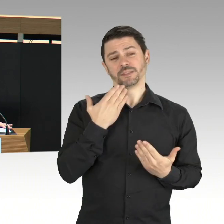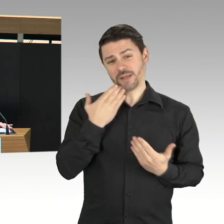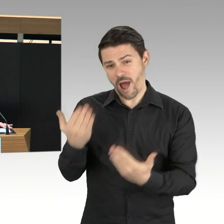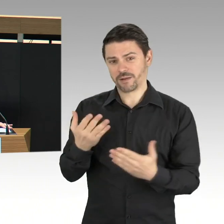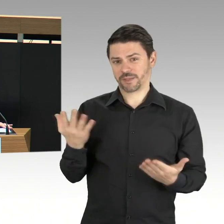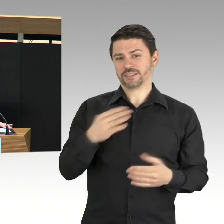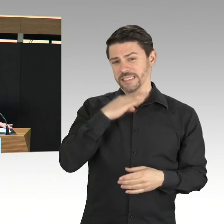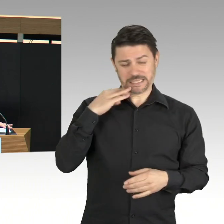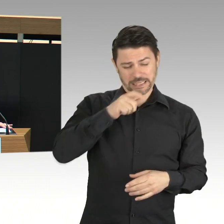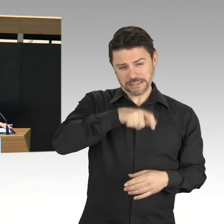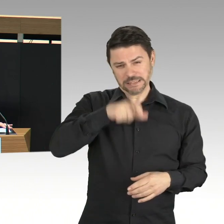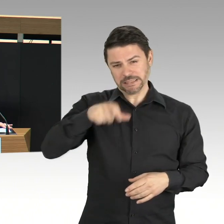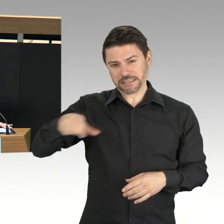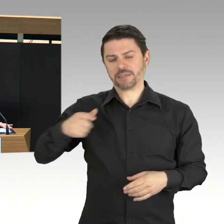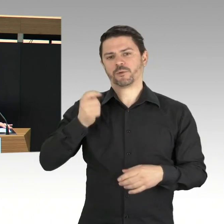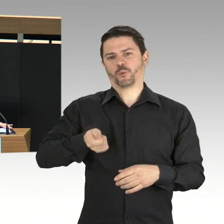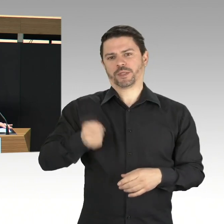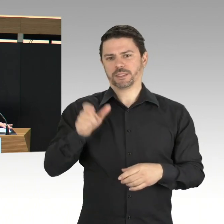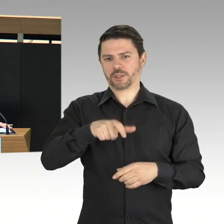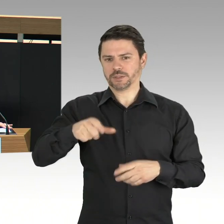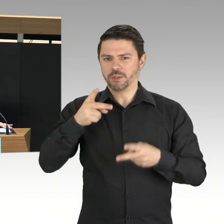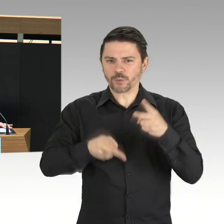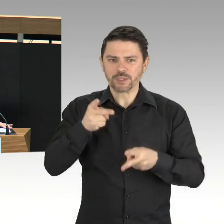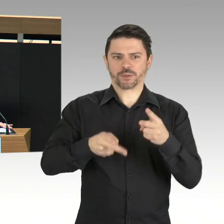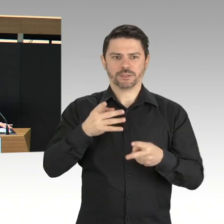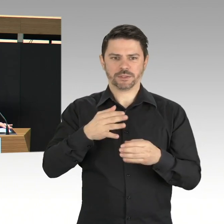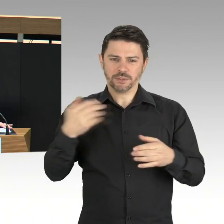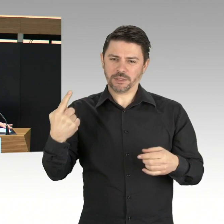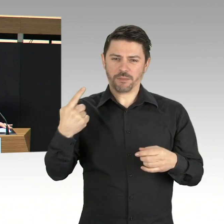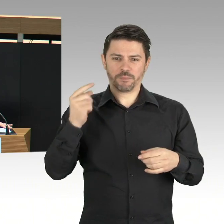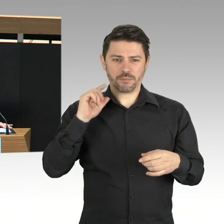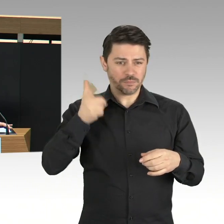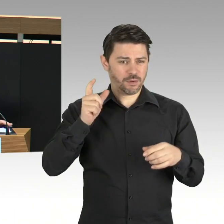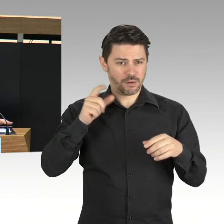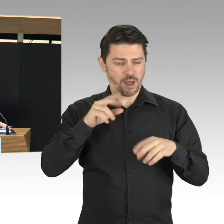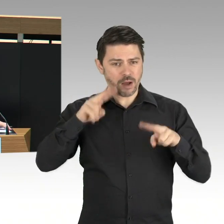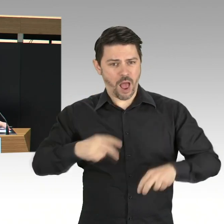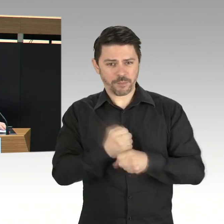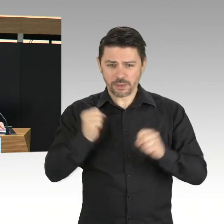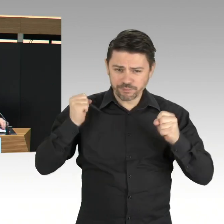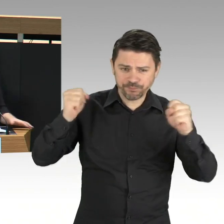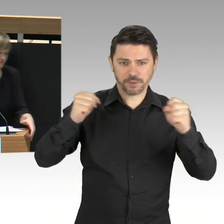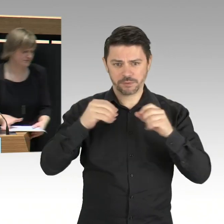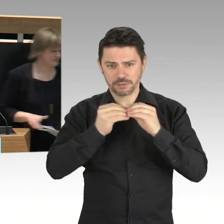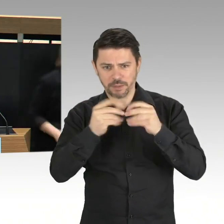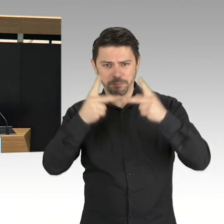Danke Peter Weber. Deine Idee des Mietendeckels wird heute endlich Wirklichkeit. Vielen Dank. (Beifall)